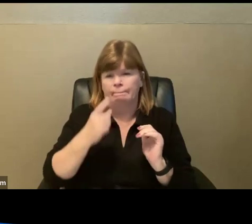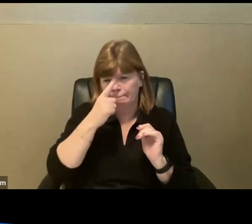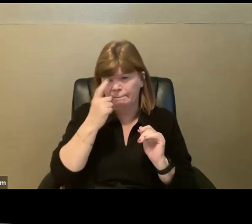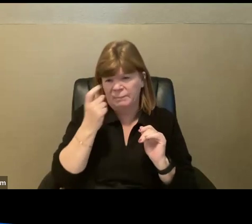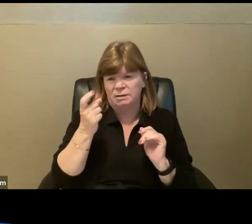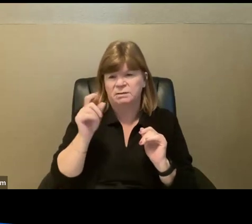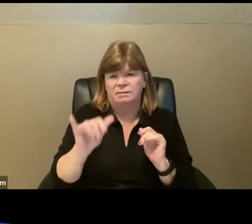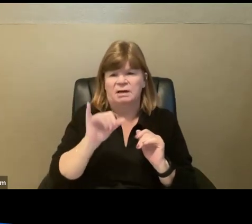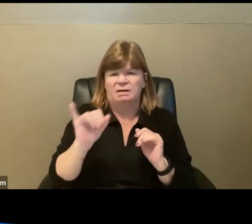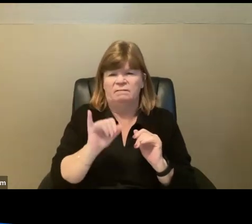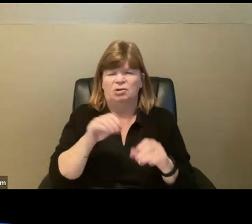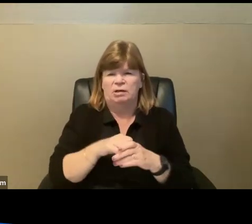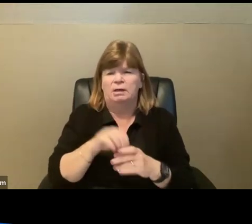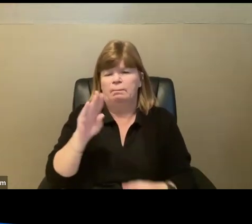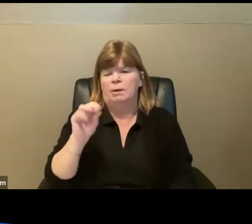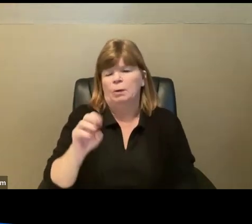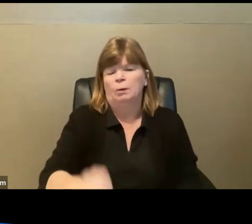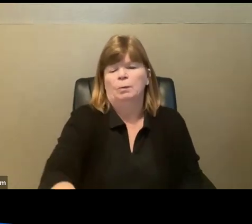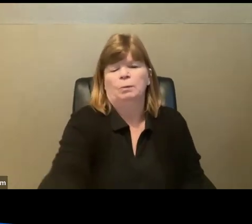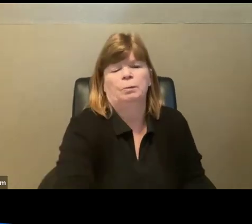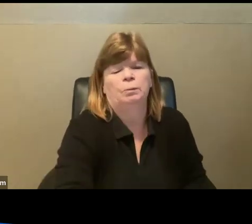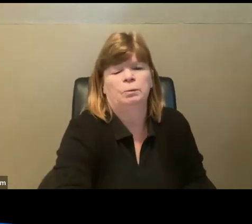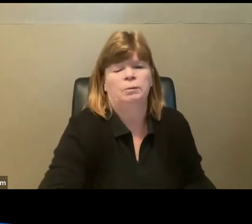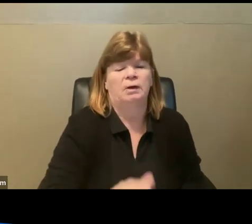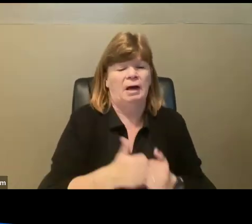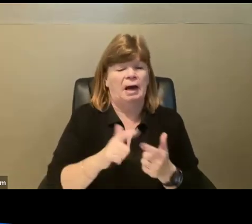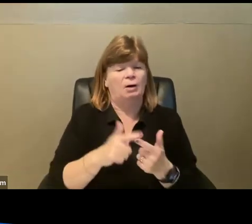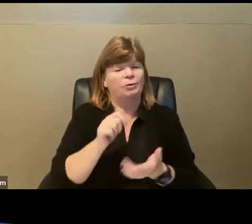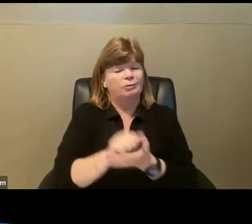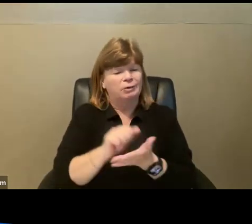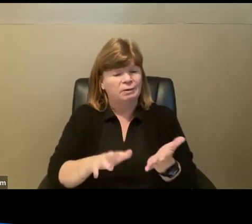infección en el hueso. ¿Ahora, cómo te deshaces de eso? Bueno, hay todo tipo de antibióticos.